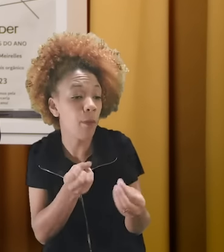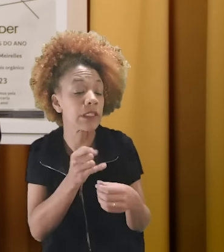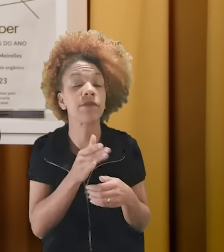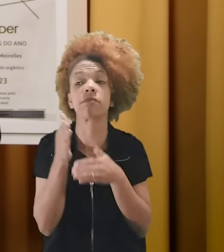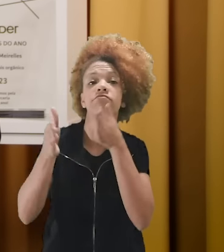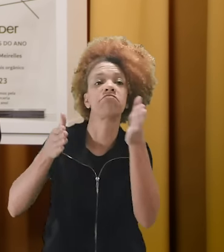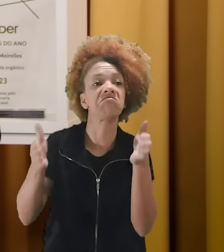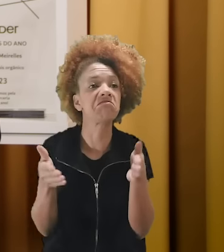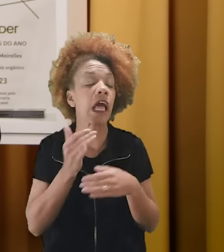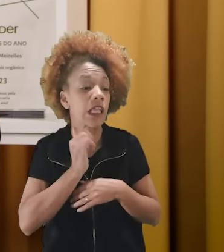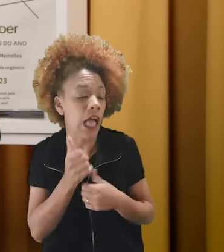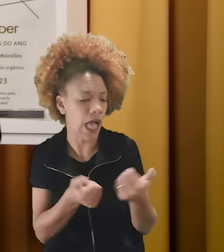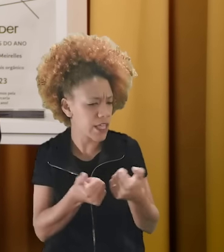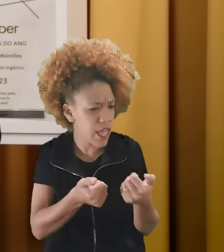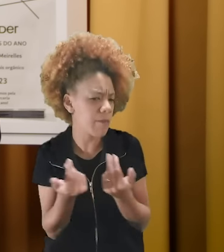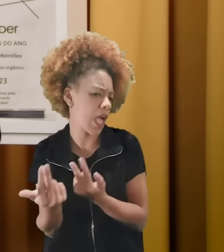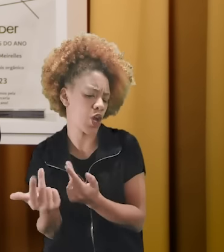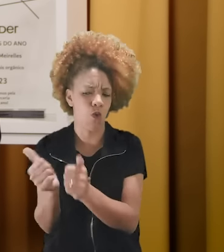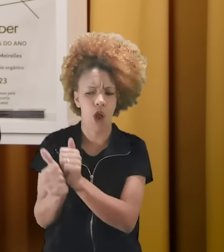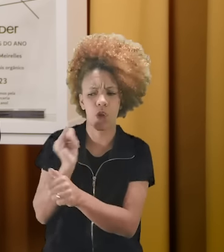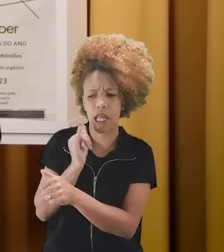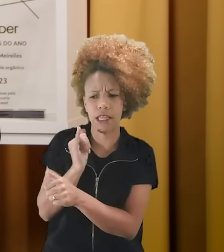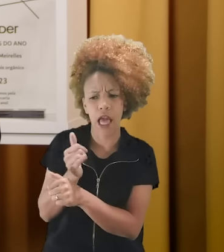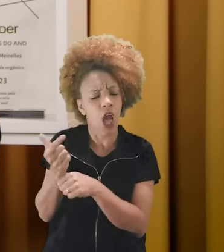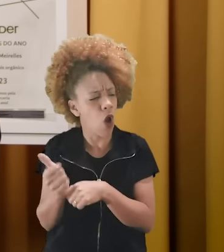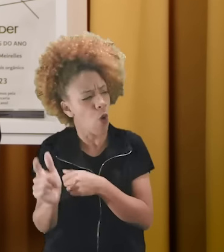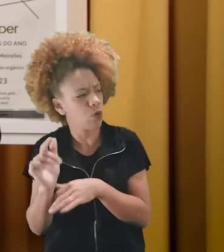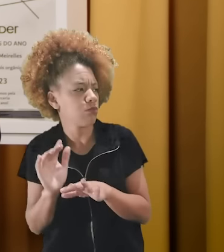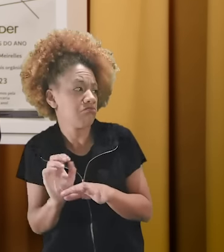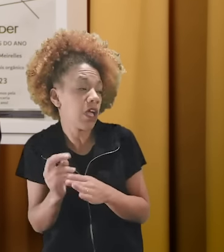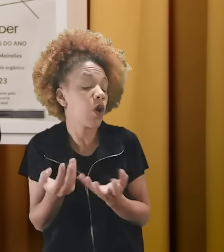lugar se você narrar e games é a mesma coisa que narrar outros esportes ao mesmo tempo quero